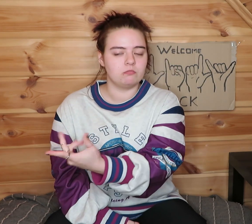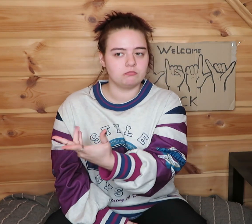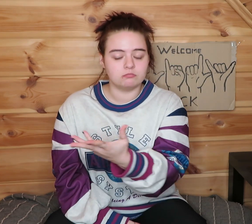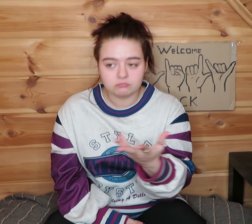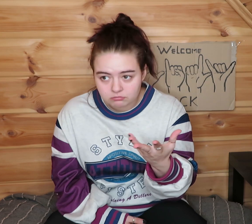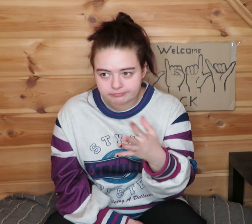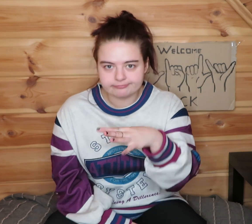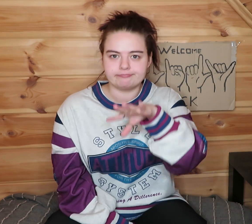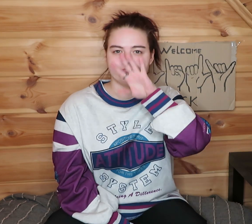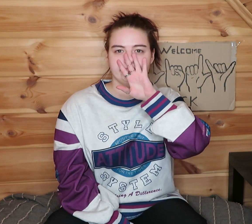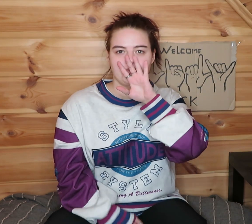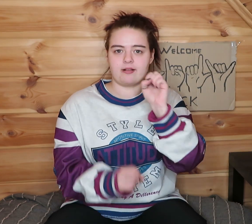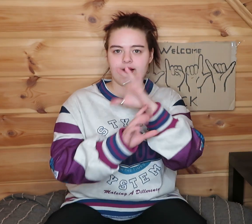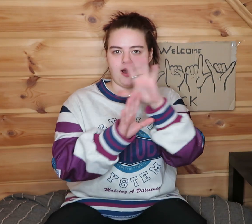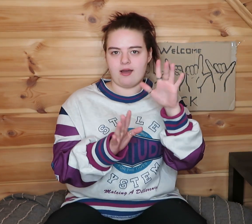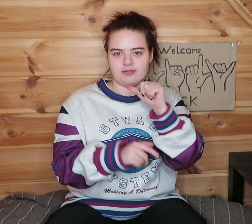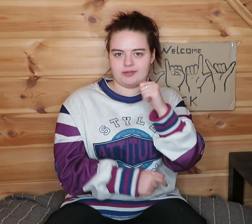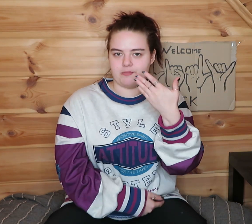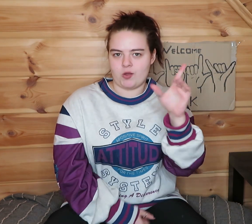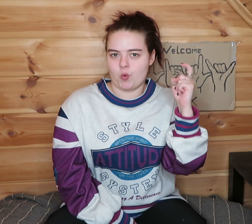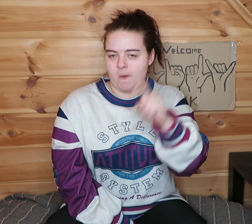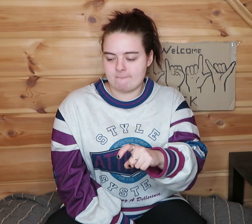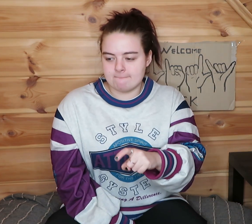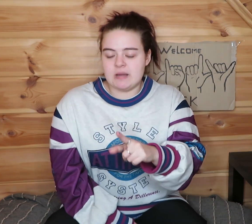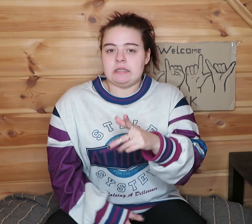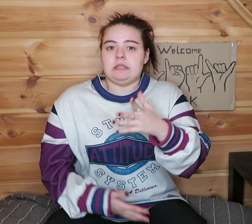Das ist natürlich enttäuschend. Klar kommt die Person dann nicht mehr so gerne.